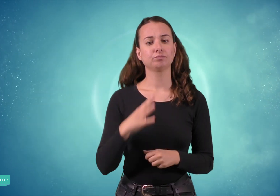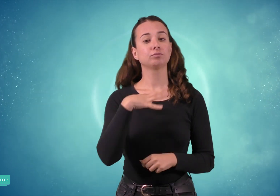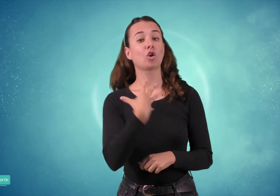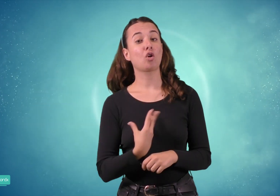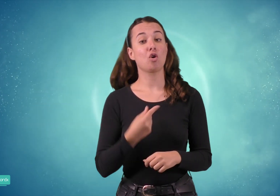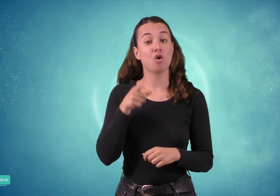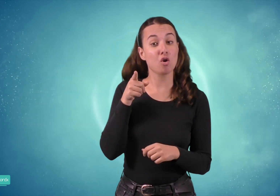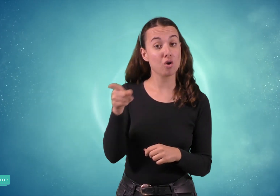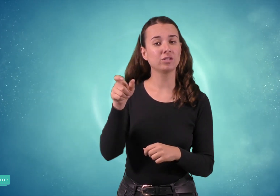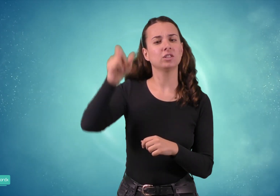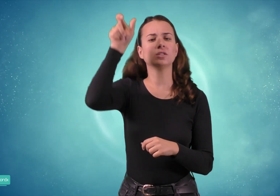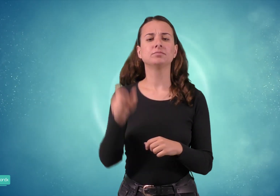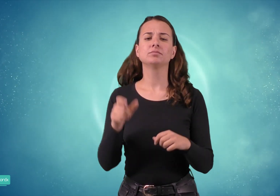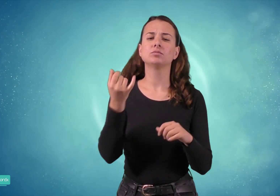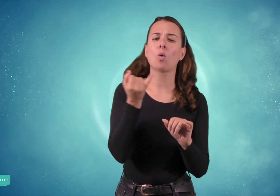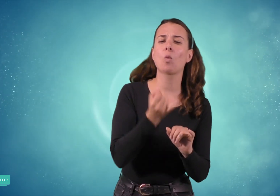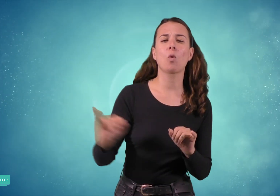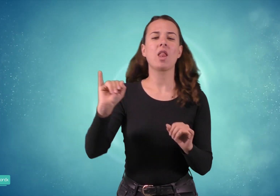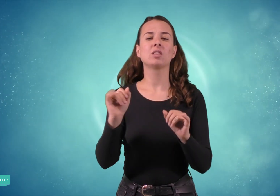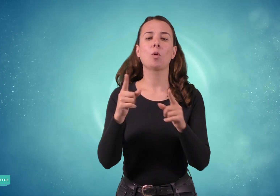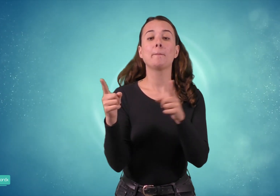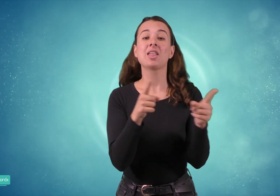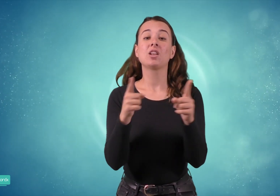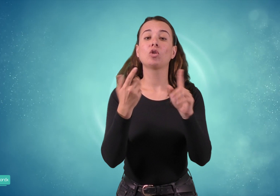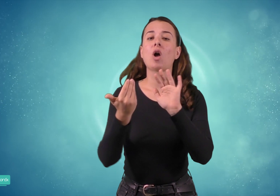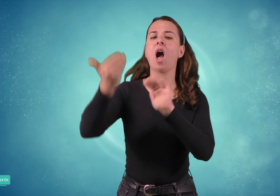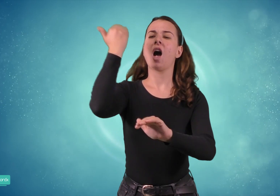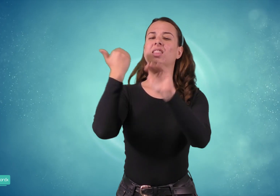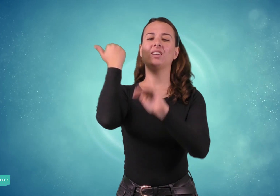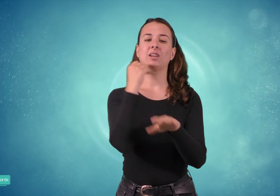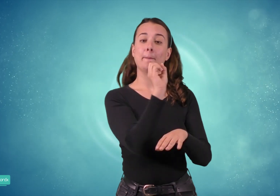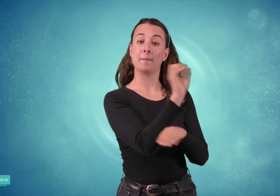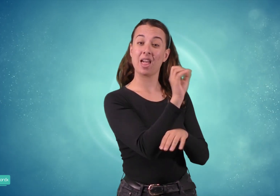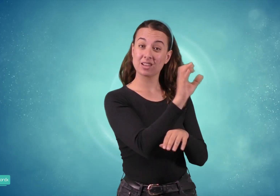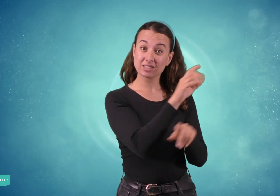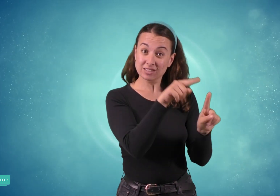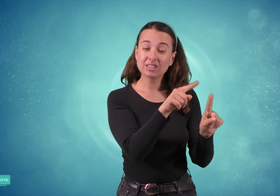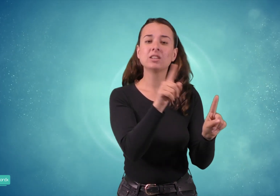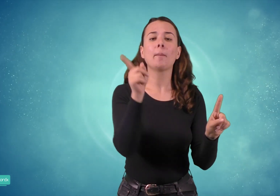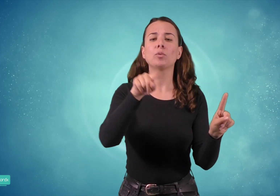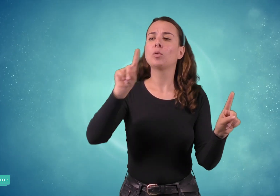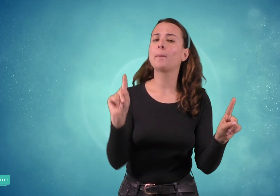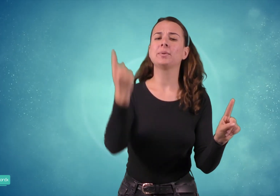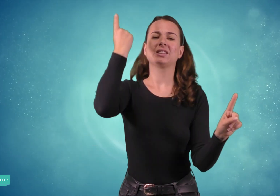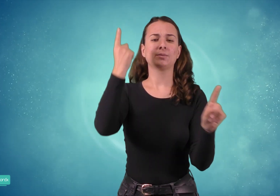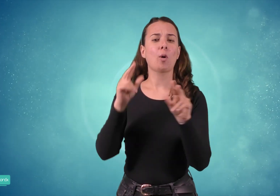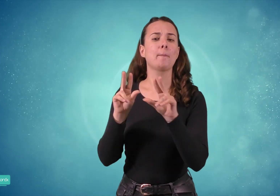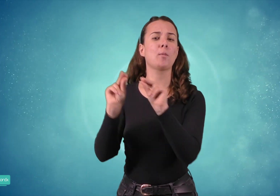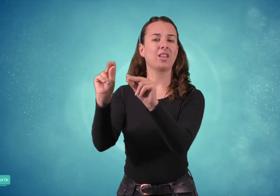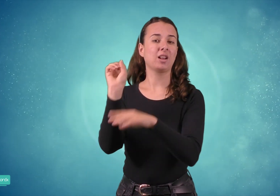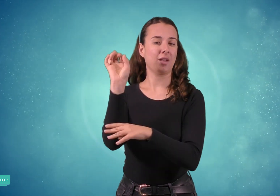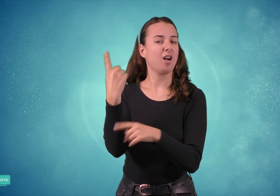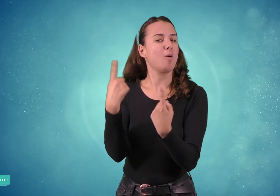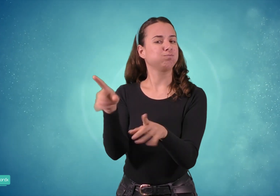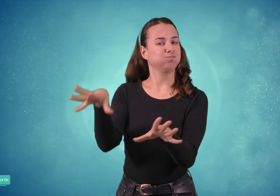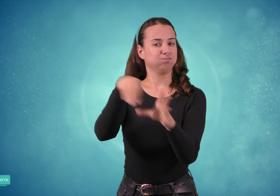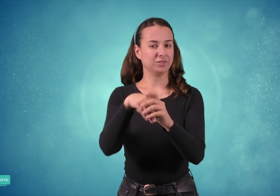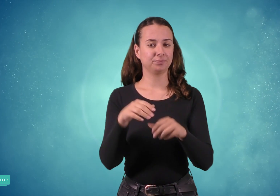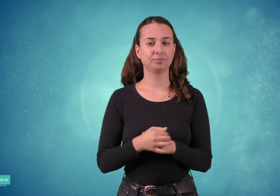Goya è spesso indicato come l'ultimo degli antichi maestri e il primo dei moderni.